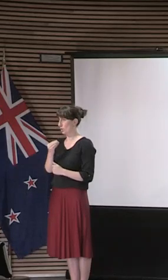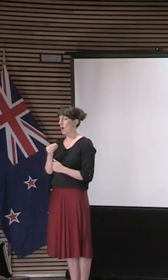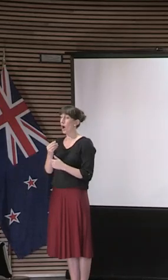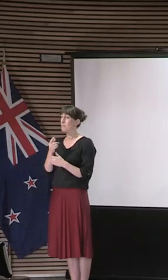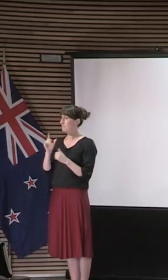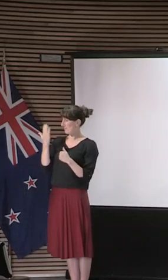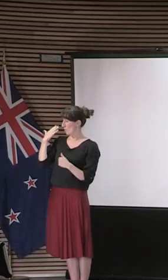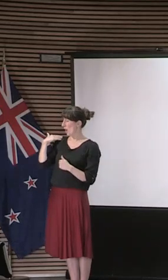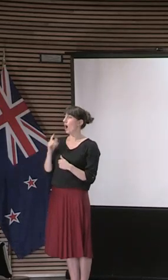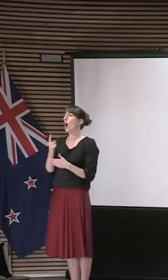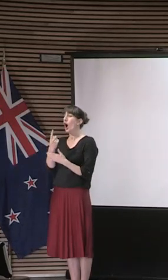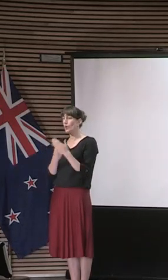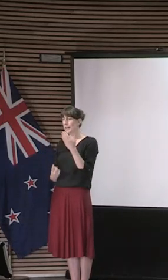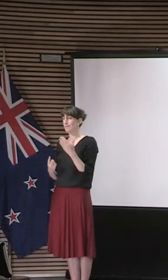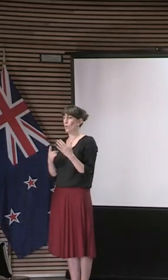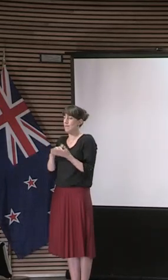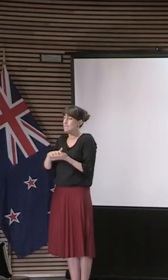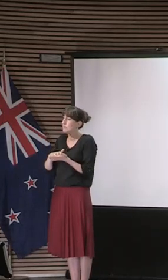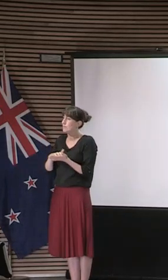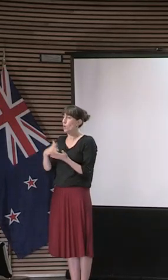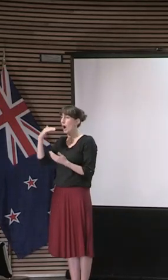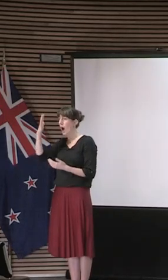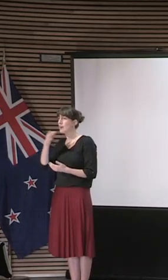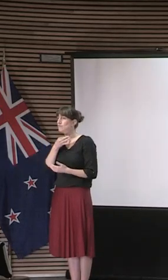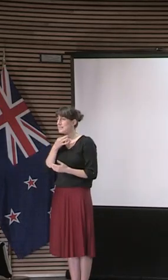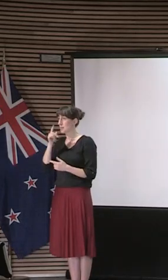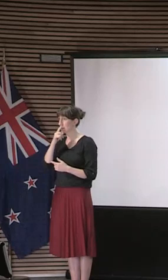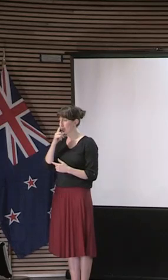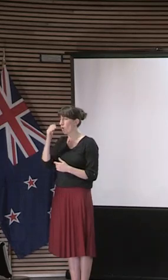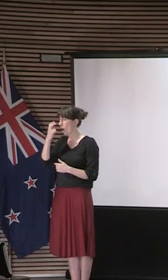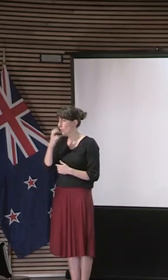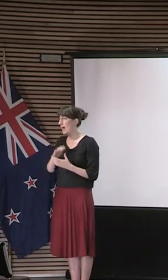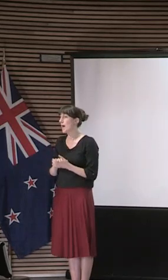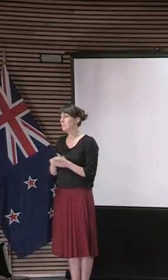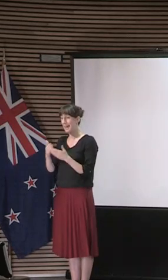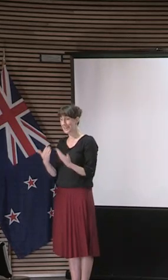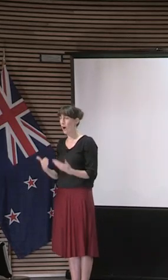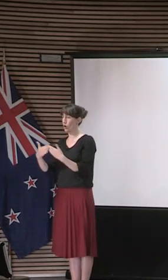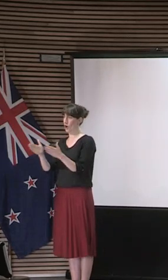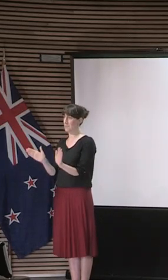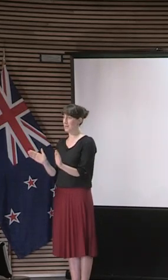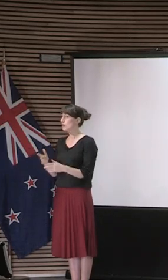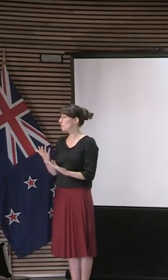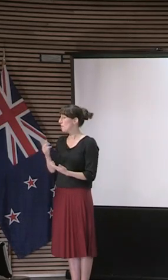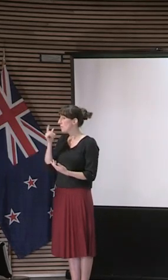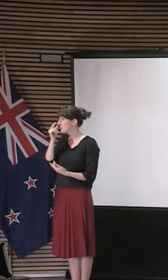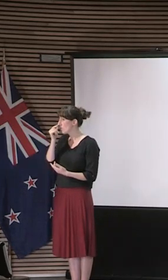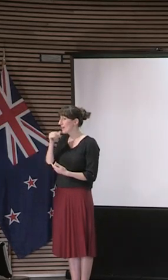Inaianei, ko nga